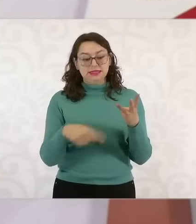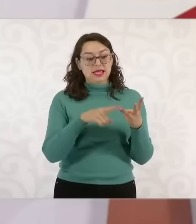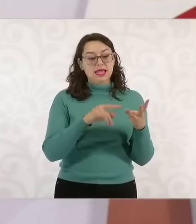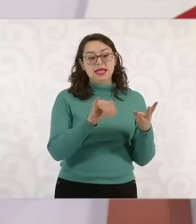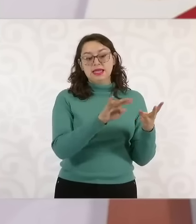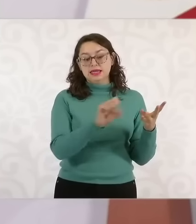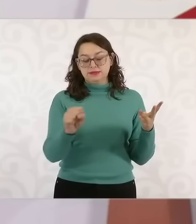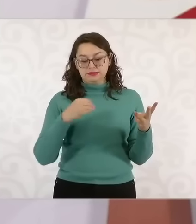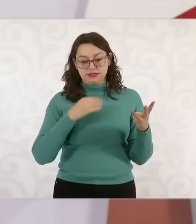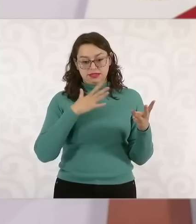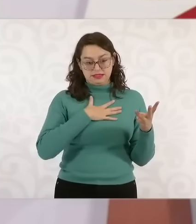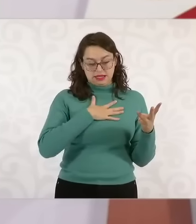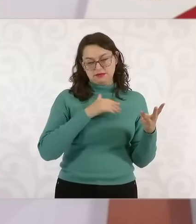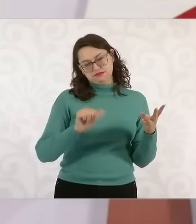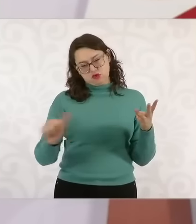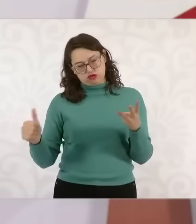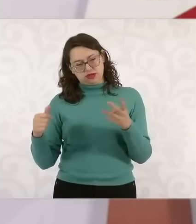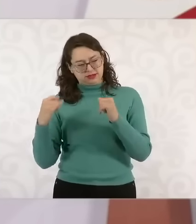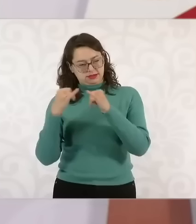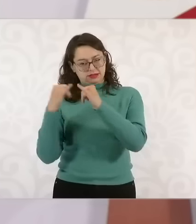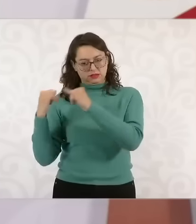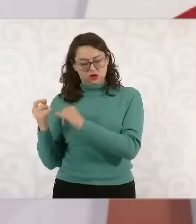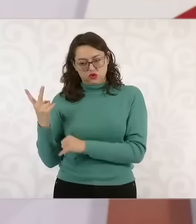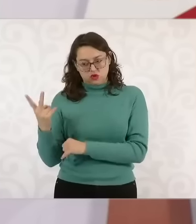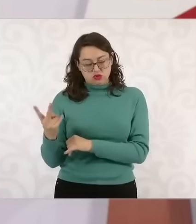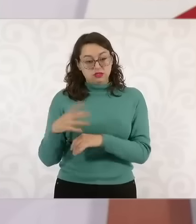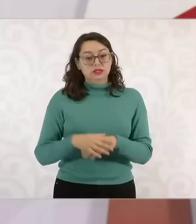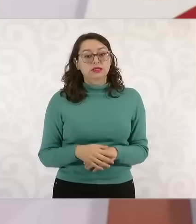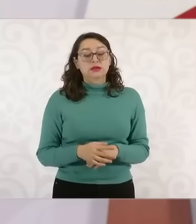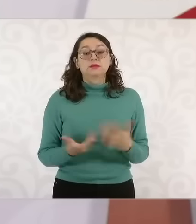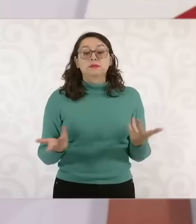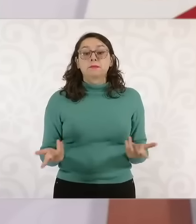las instituciones, nos va a permitir vincular a todas las personas a un expediente médico